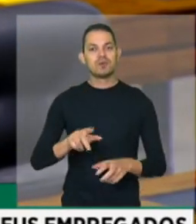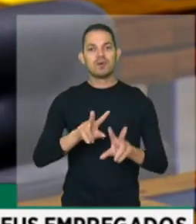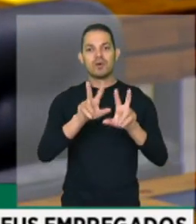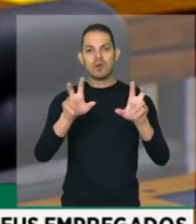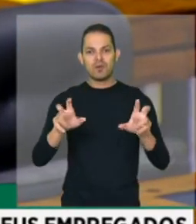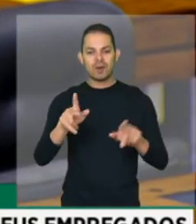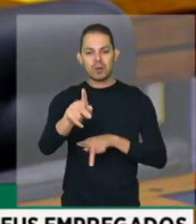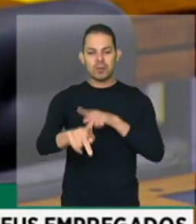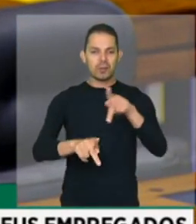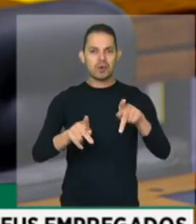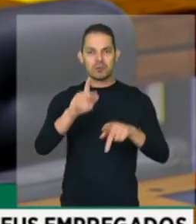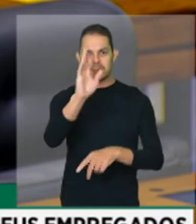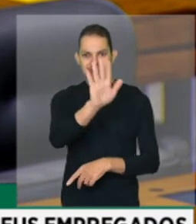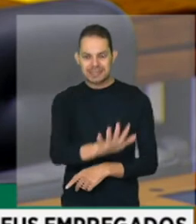BRASILEIRO NESTE MOMENTO. NÓS ESTAMOS AQUI HÁ MAIS DE UMA